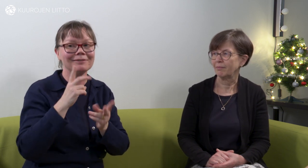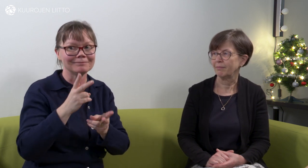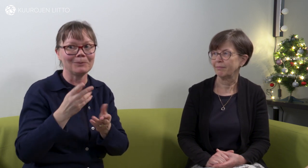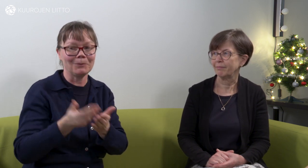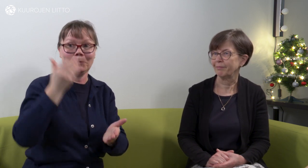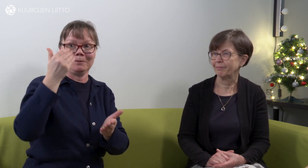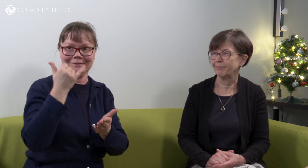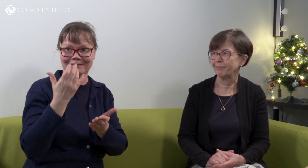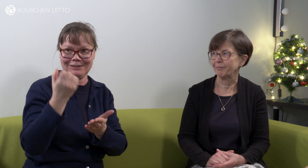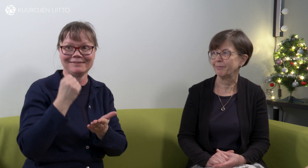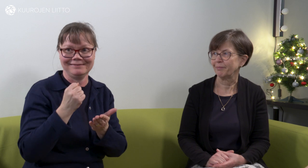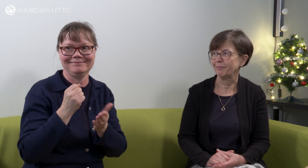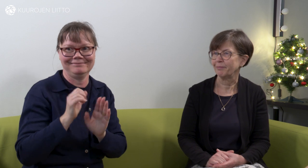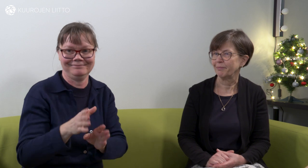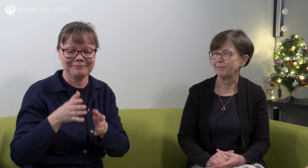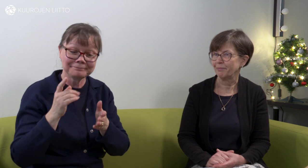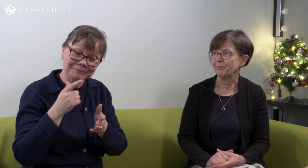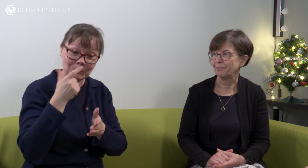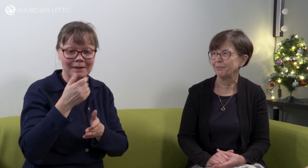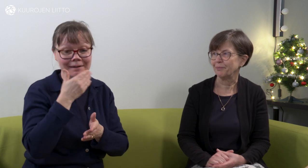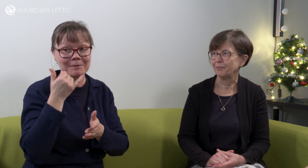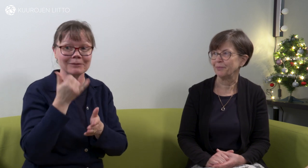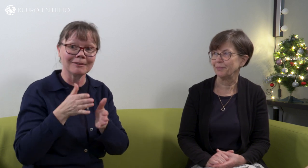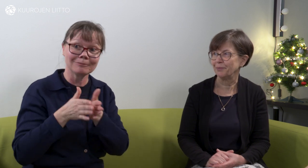eli kannattaa laittaa hana varmuuden vuoksi kylmäasentoon -